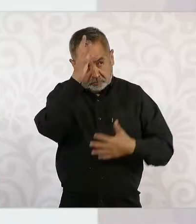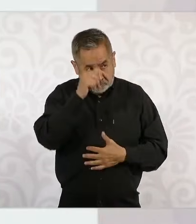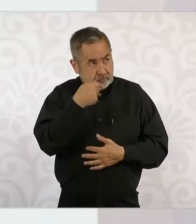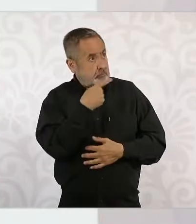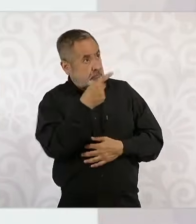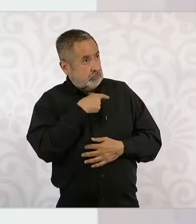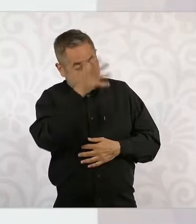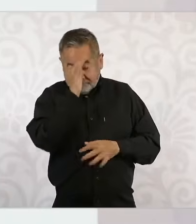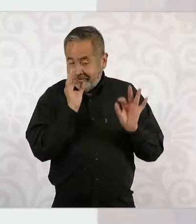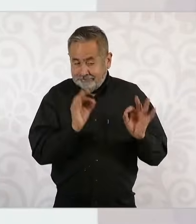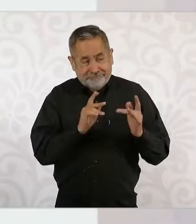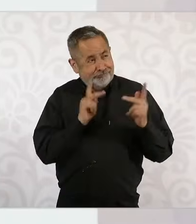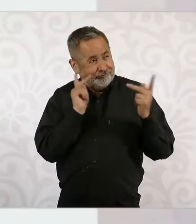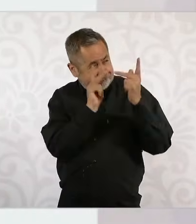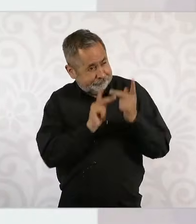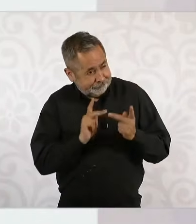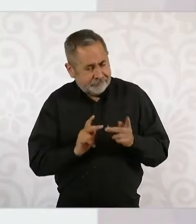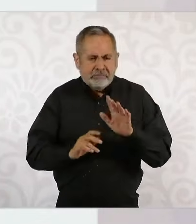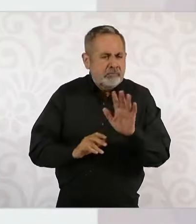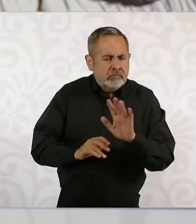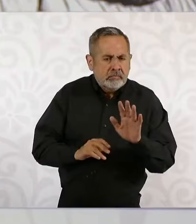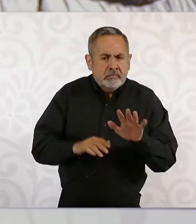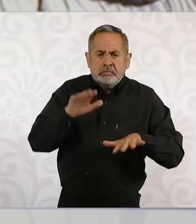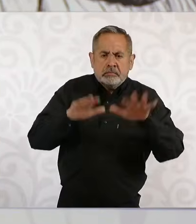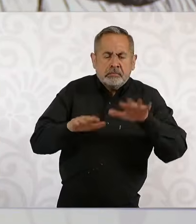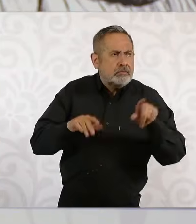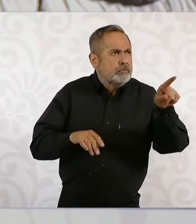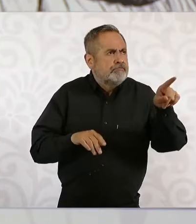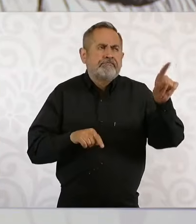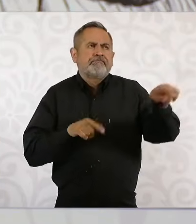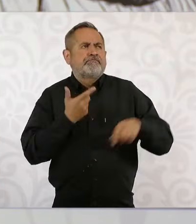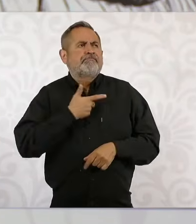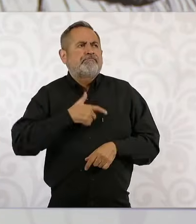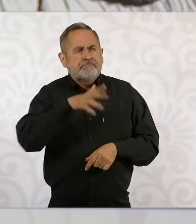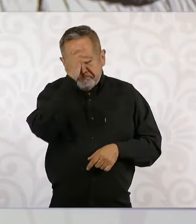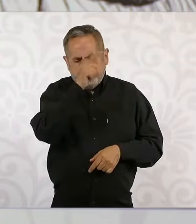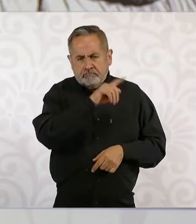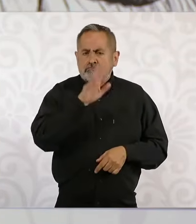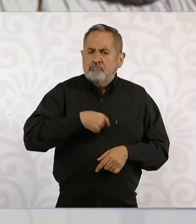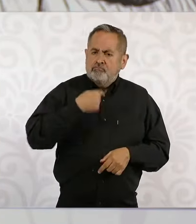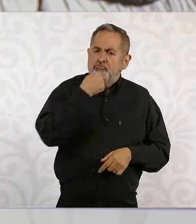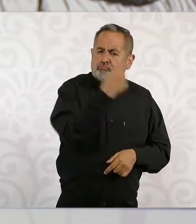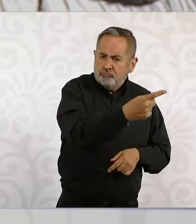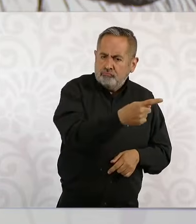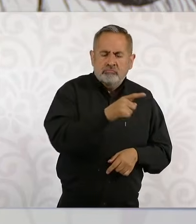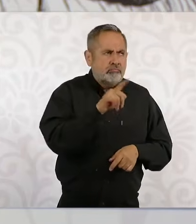de México y tenemos que manifestarlo cuando no estamos de acuerdo. Pero eso no quiere decir